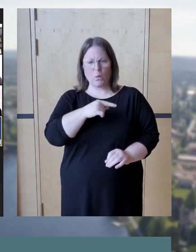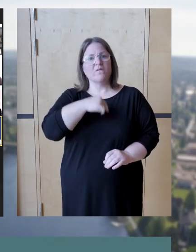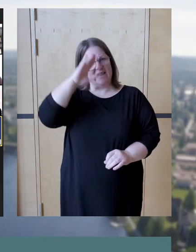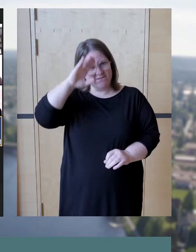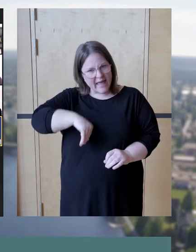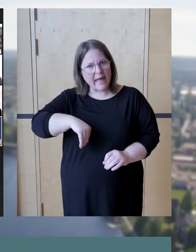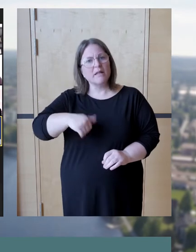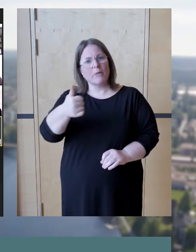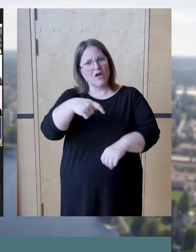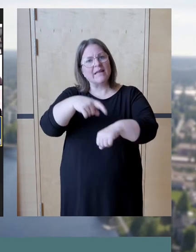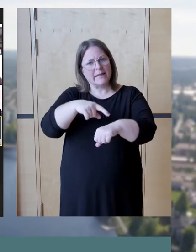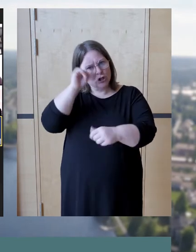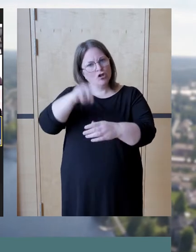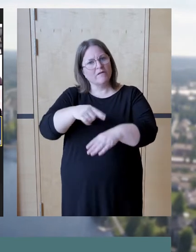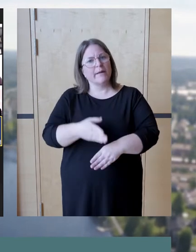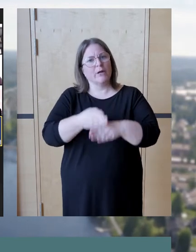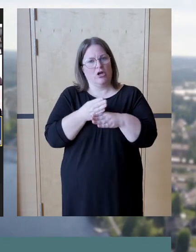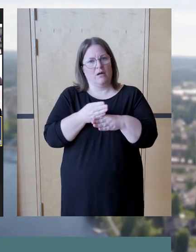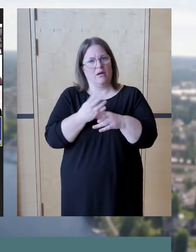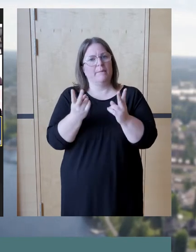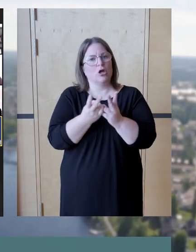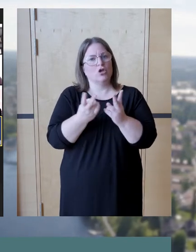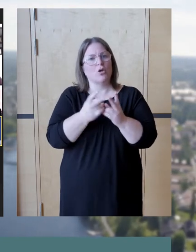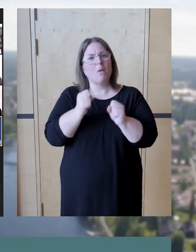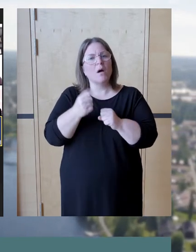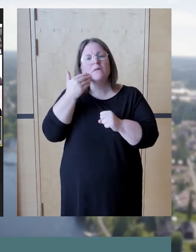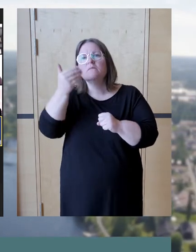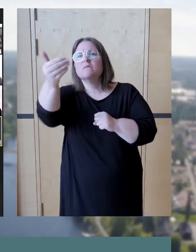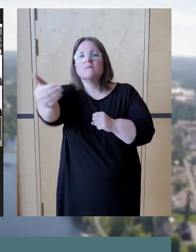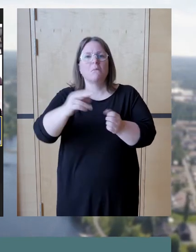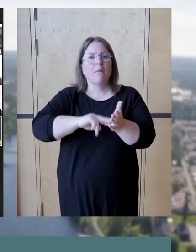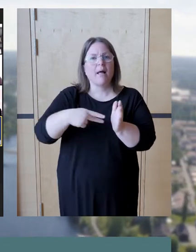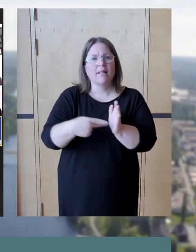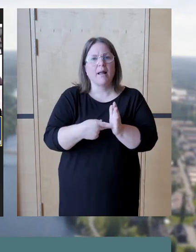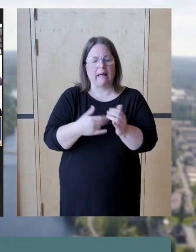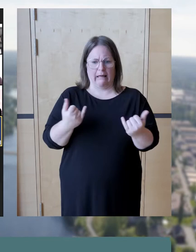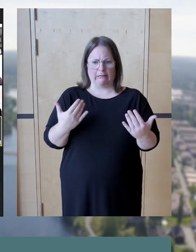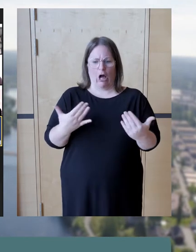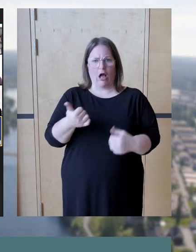Vi måste ju planera långt framåt Vi kan inte se hur behovet ser ut idag utan vi måste planera lång